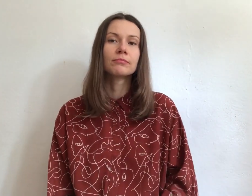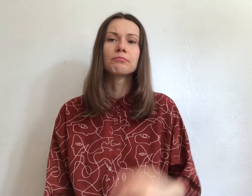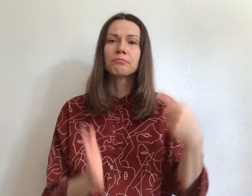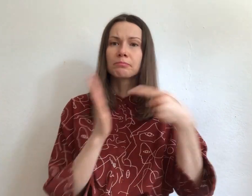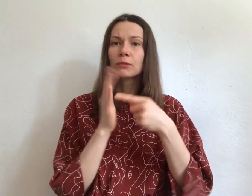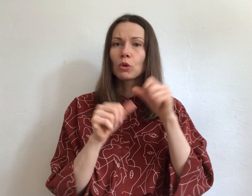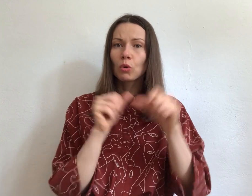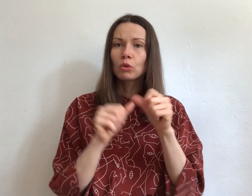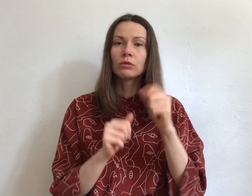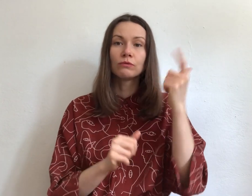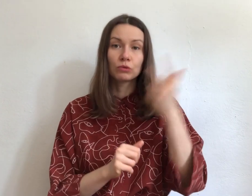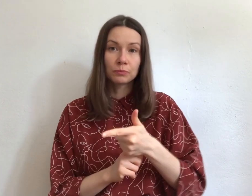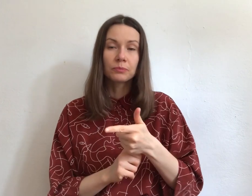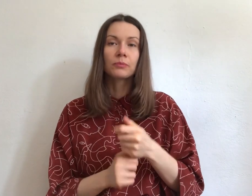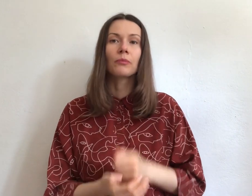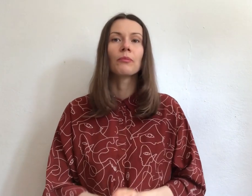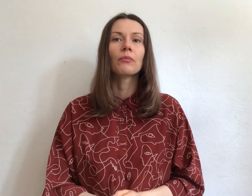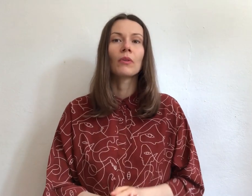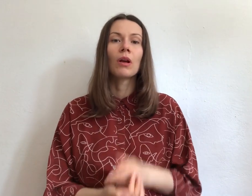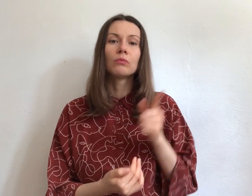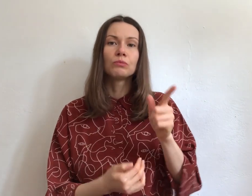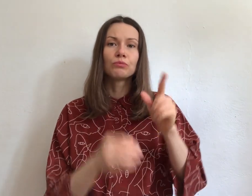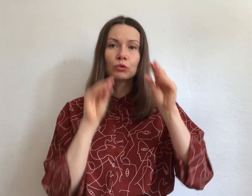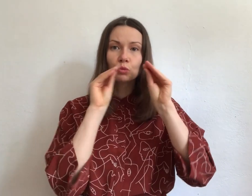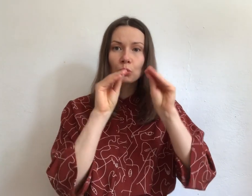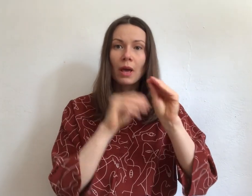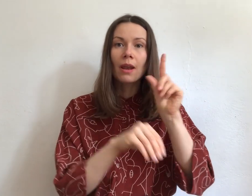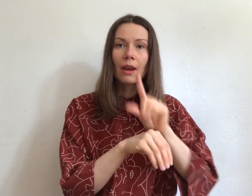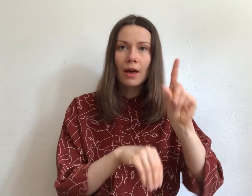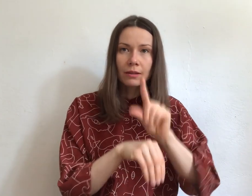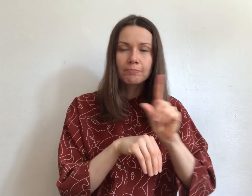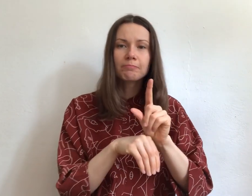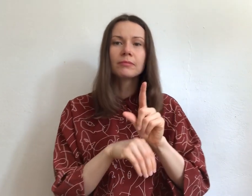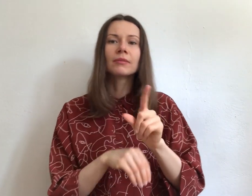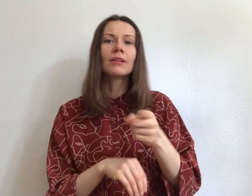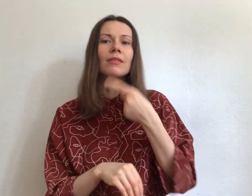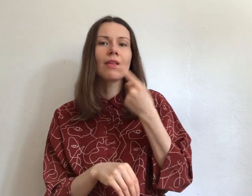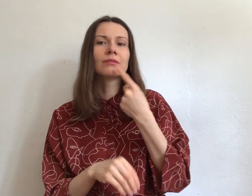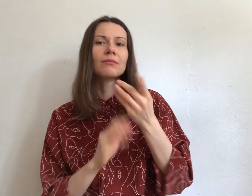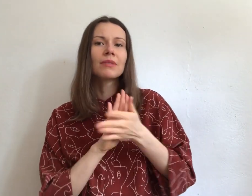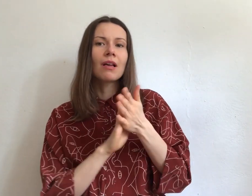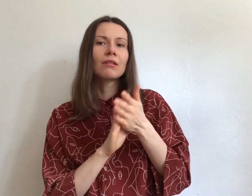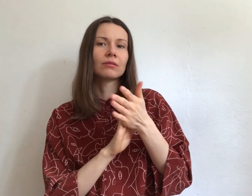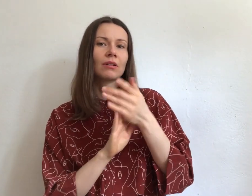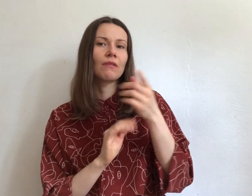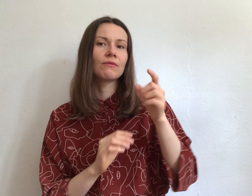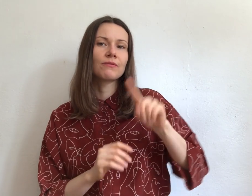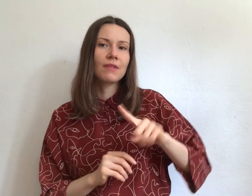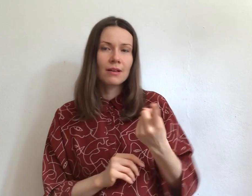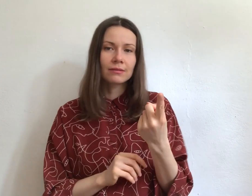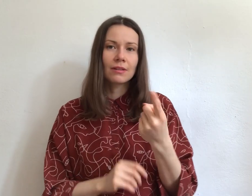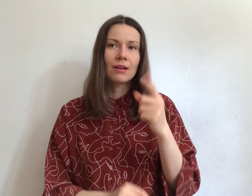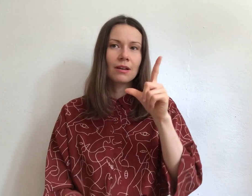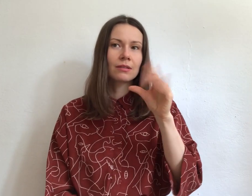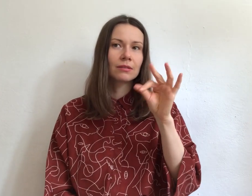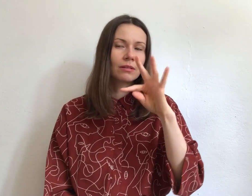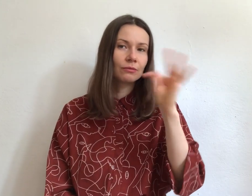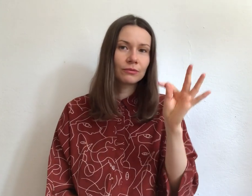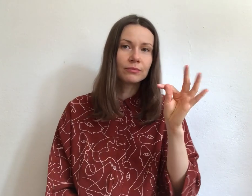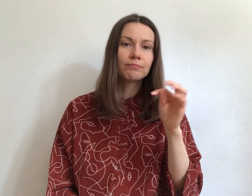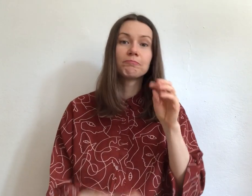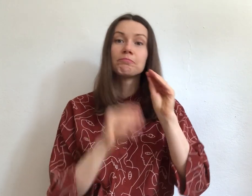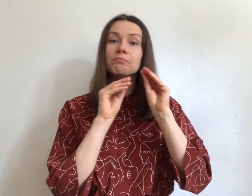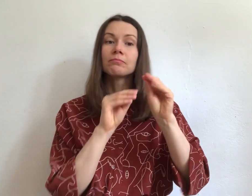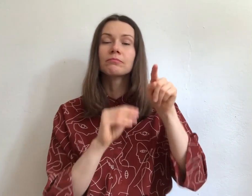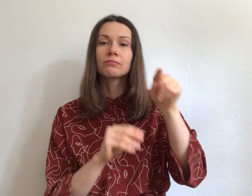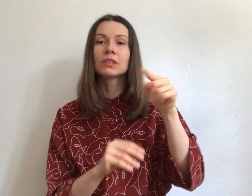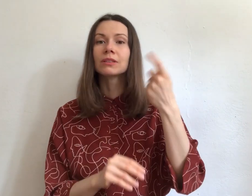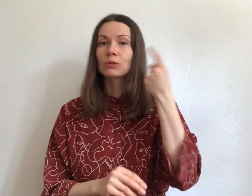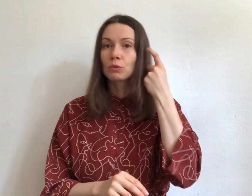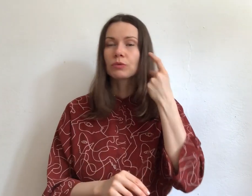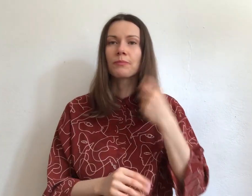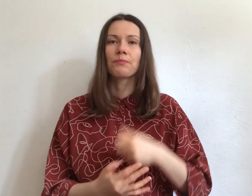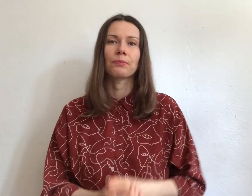W 2000 r. Został lektorem francuskiego języka migowego (LSF) dla osób słyszących.